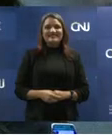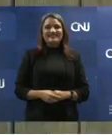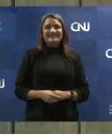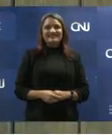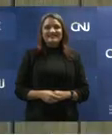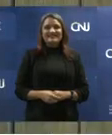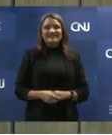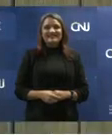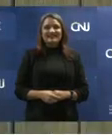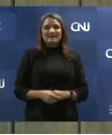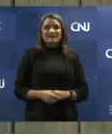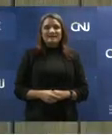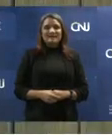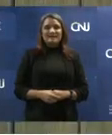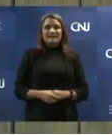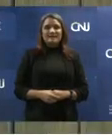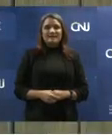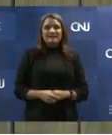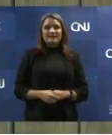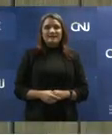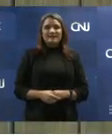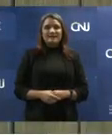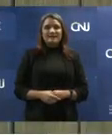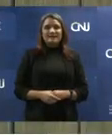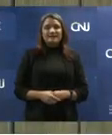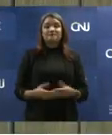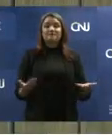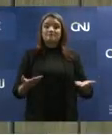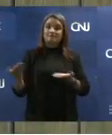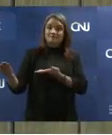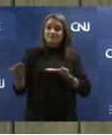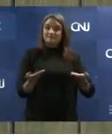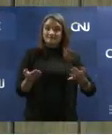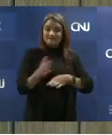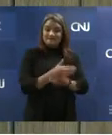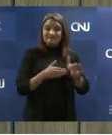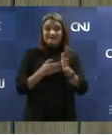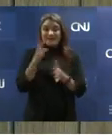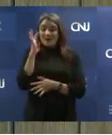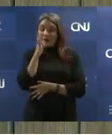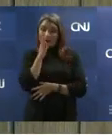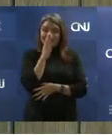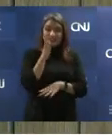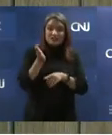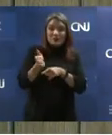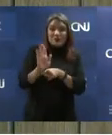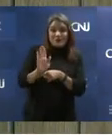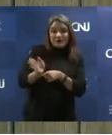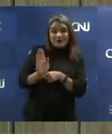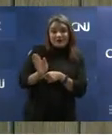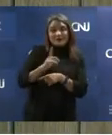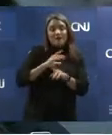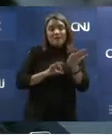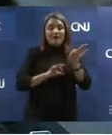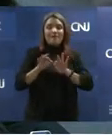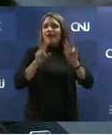Nesse momento, convidamos a todos a assistirem o vídeo institucional produzido sobre o tema